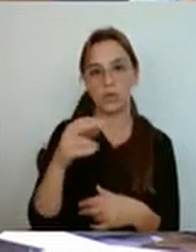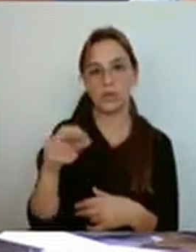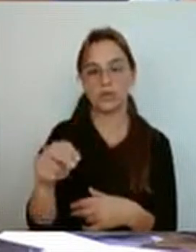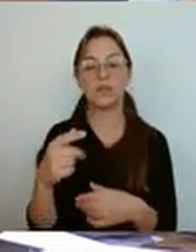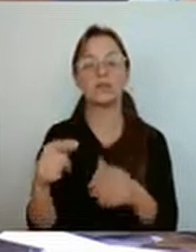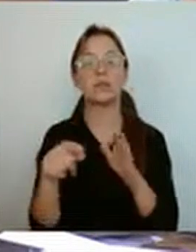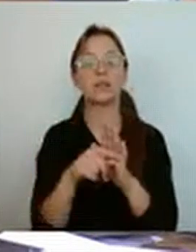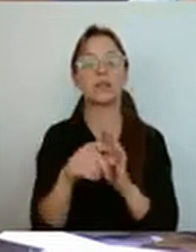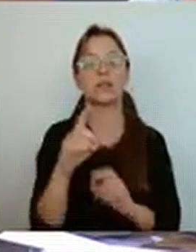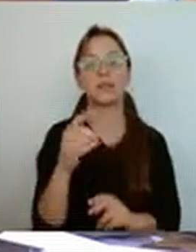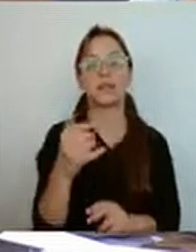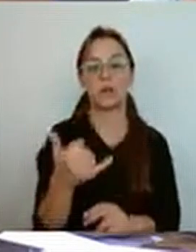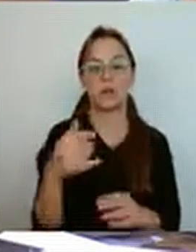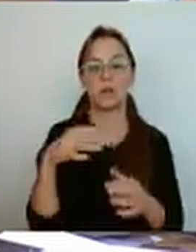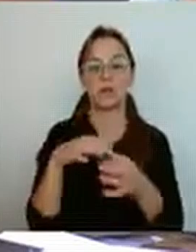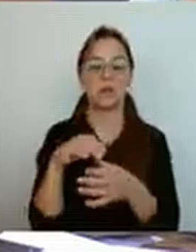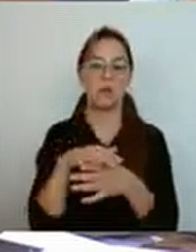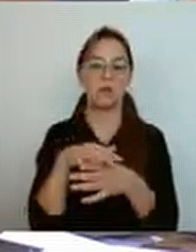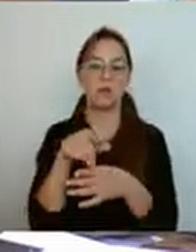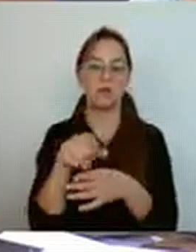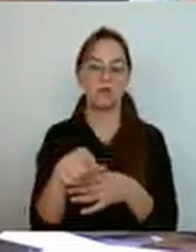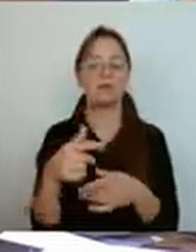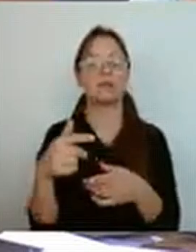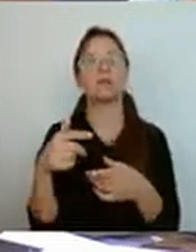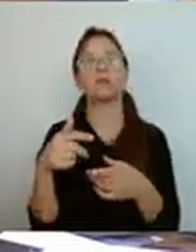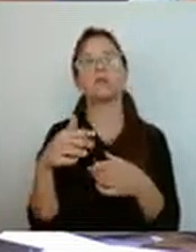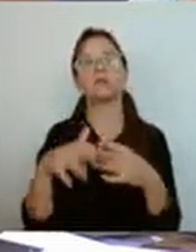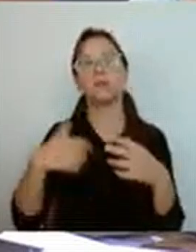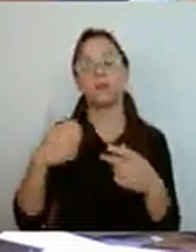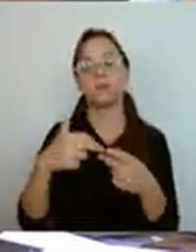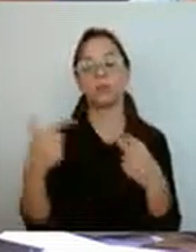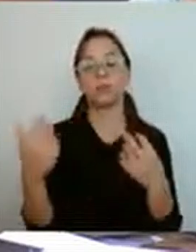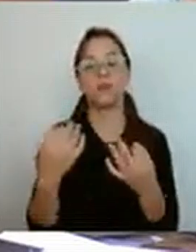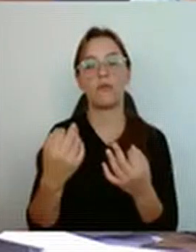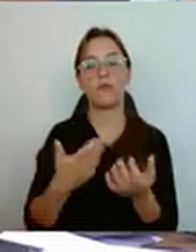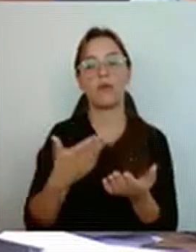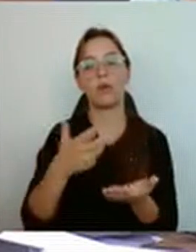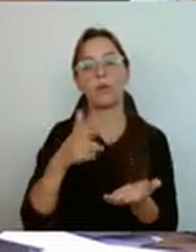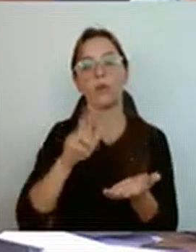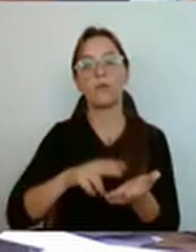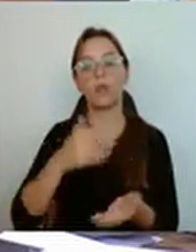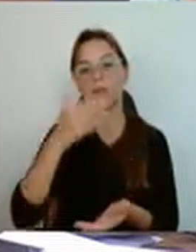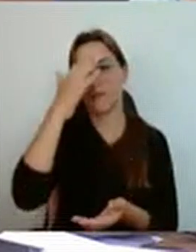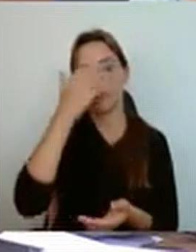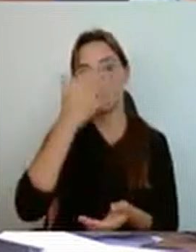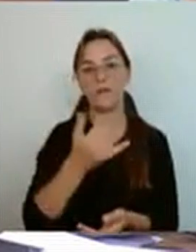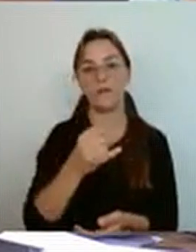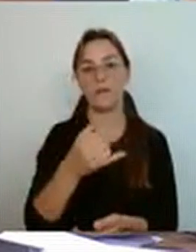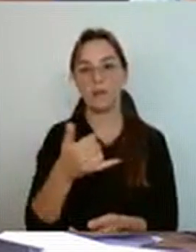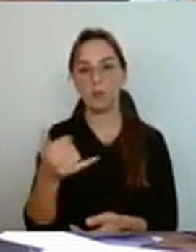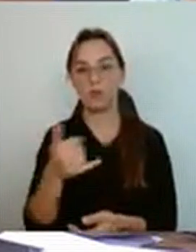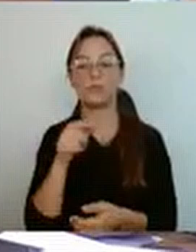Assembleia Municipal, que foi aprovado em fevereiro 2022. Esta seria uma comissão